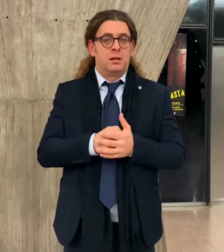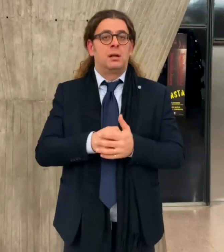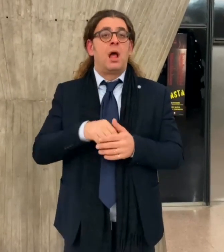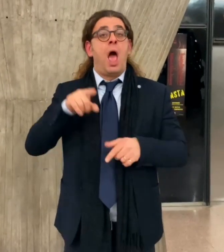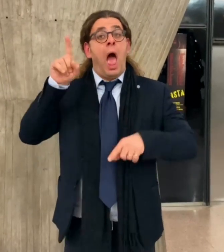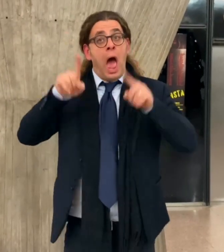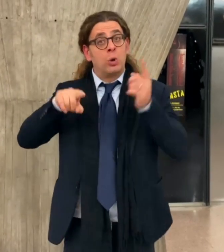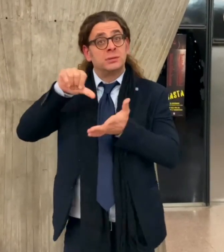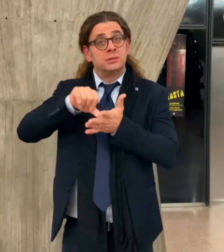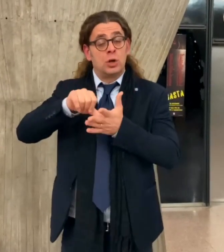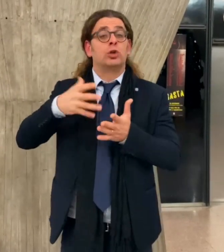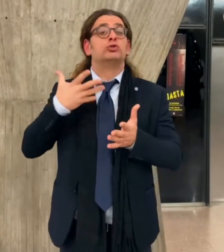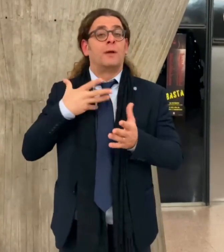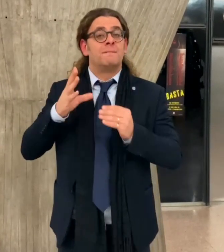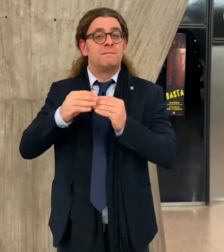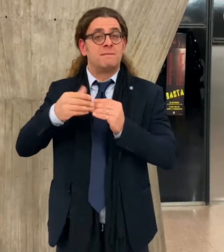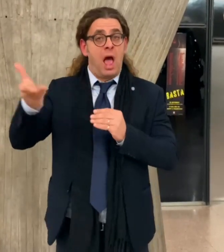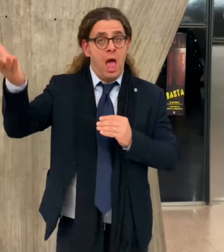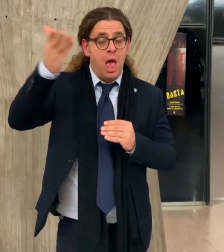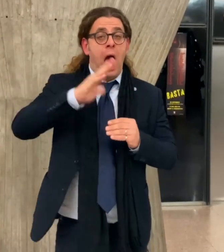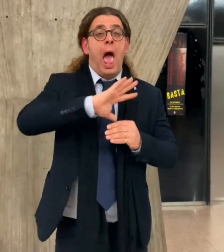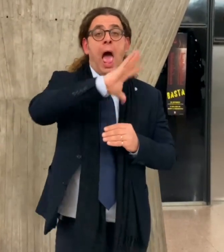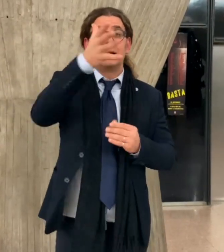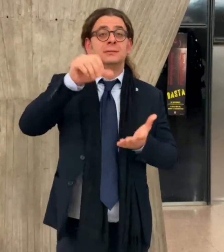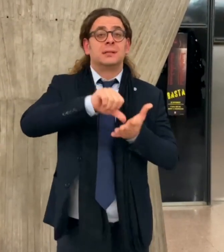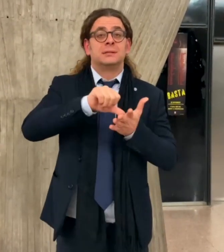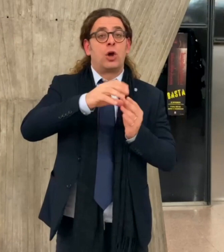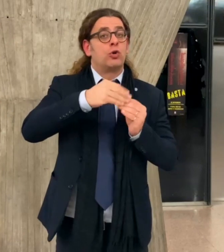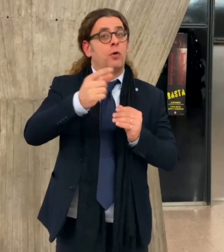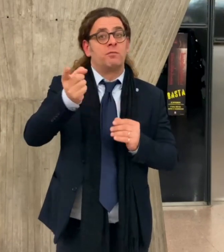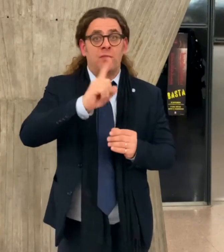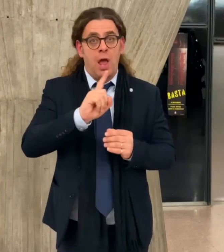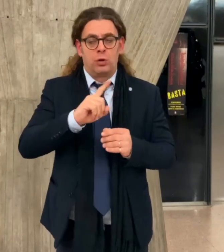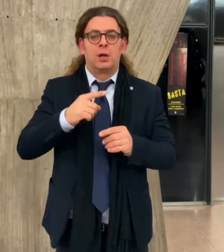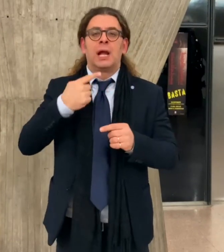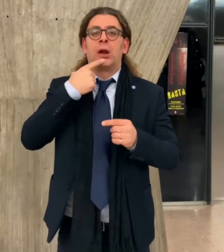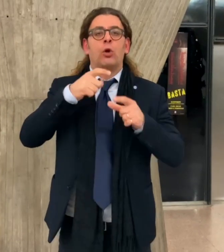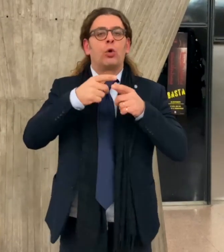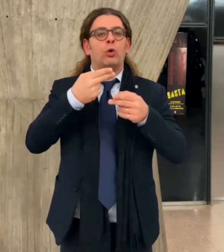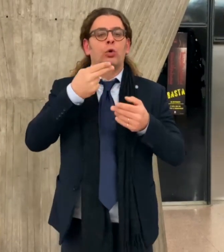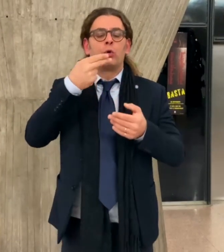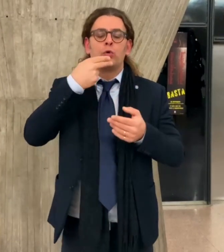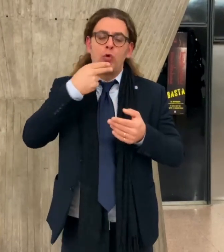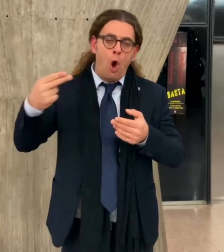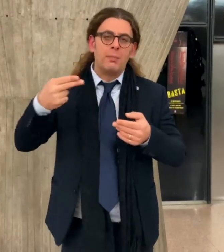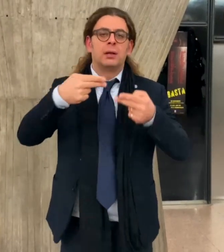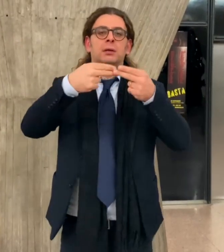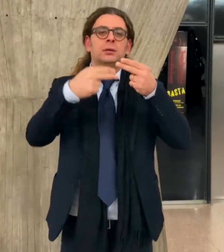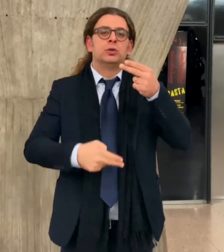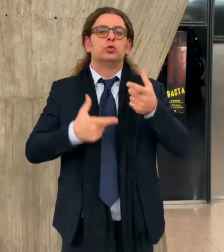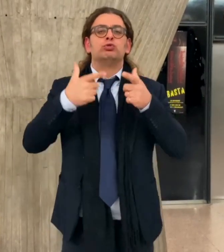attualmente operativo solo presso alcune sezioni. Invieremo quindi una lista delle sedi,